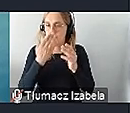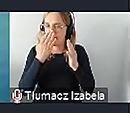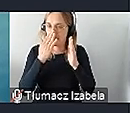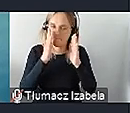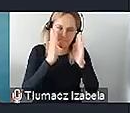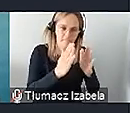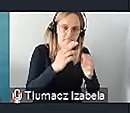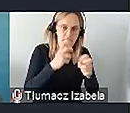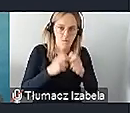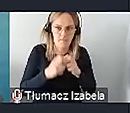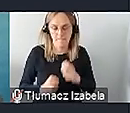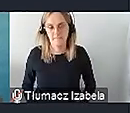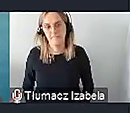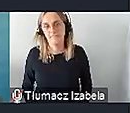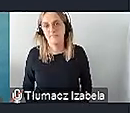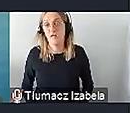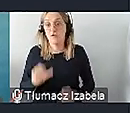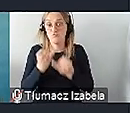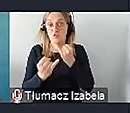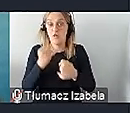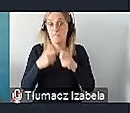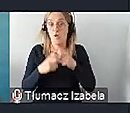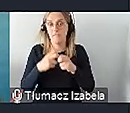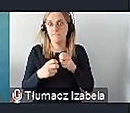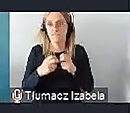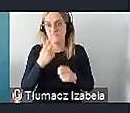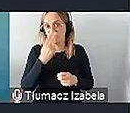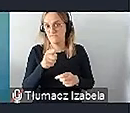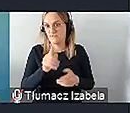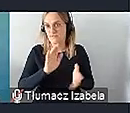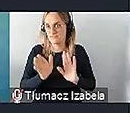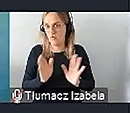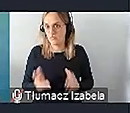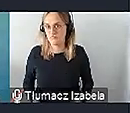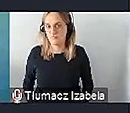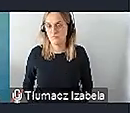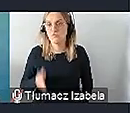Jeżeli problem postrzegamy w ten sposób, to co będzie rozwiązaniem?